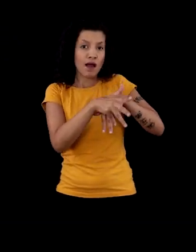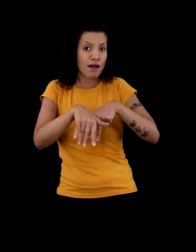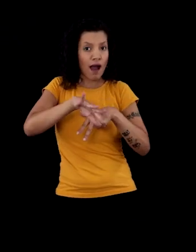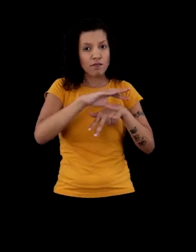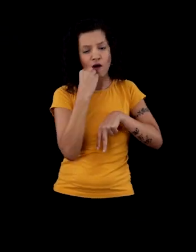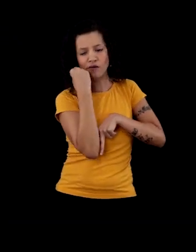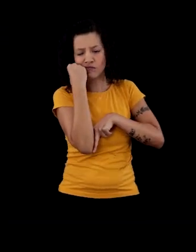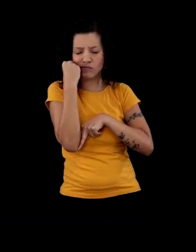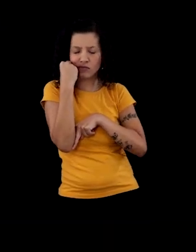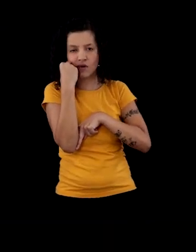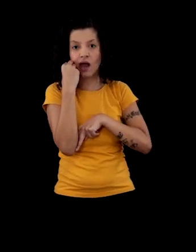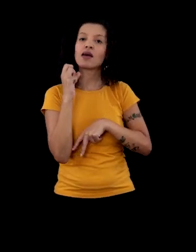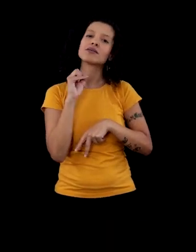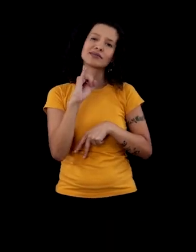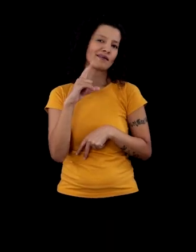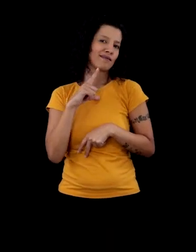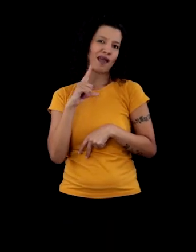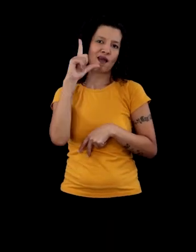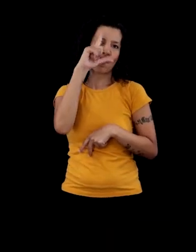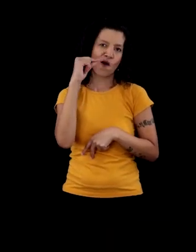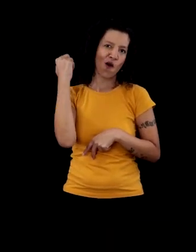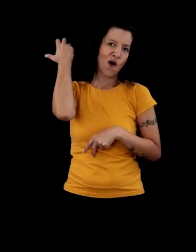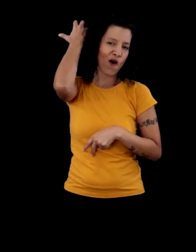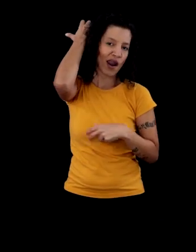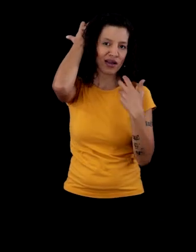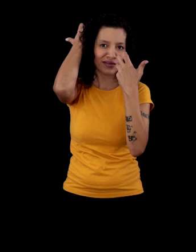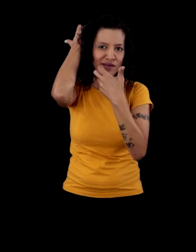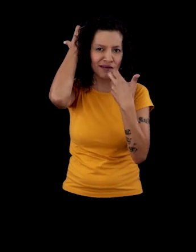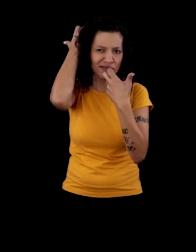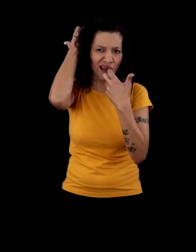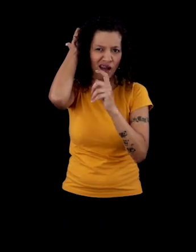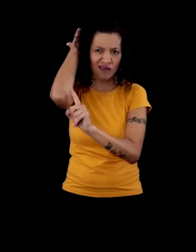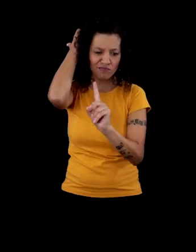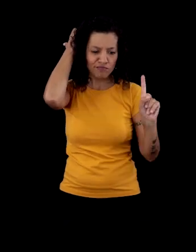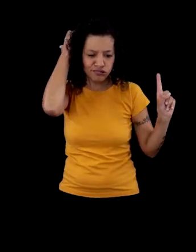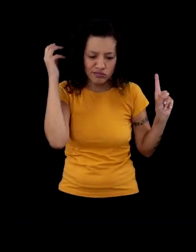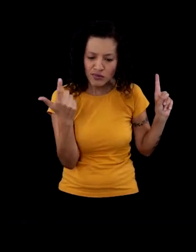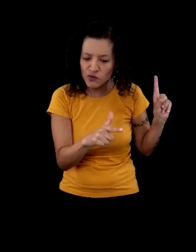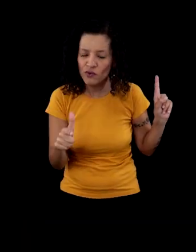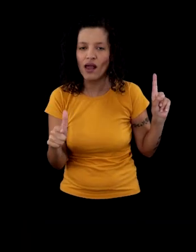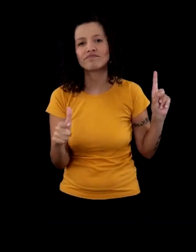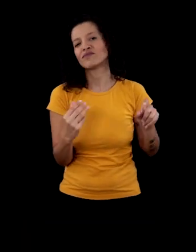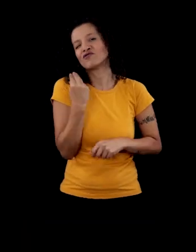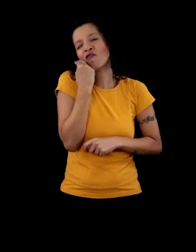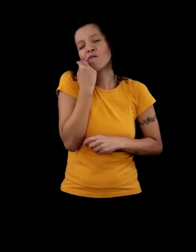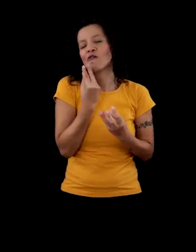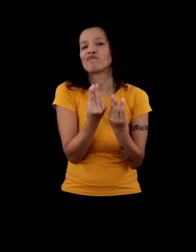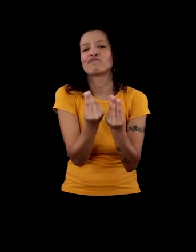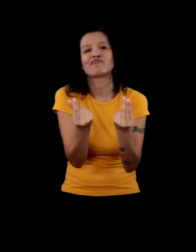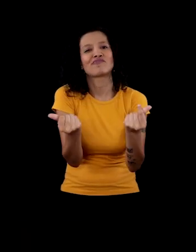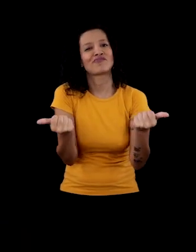Porque carimbó chamegado só é carimbó chamegado se tem a Dona Onete. Se não tem Dona Onete, não é carimbó chamegado,